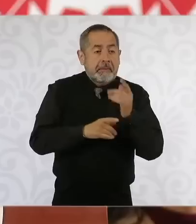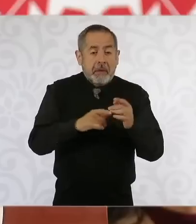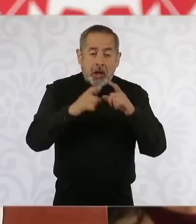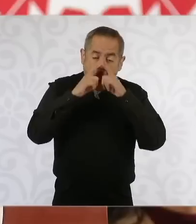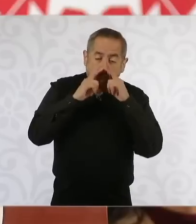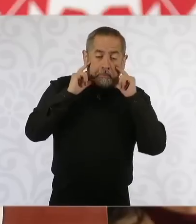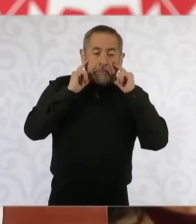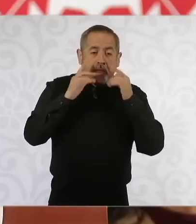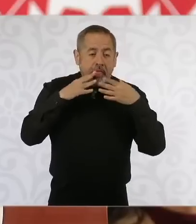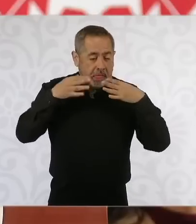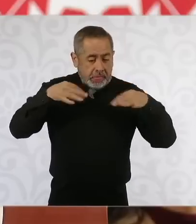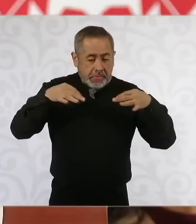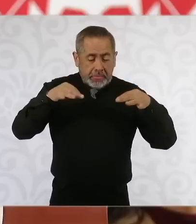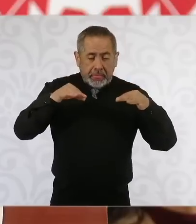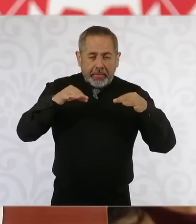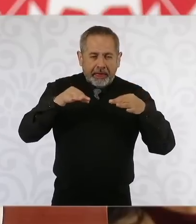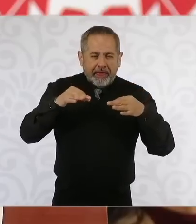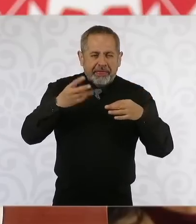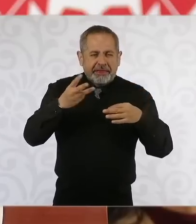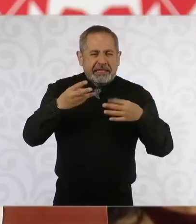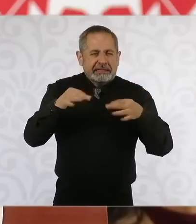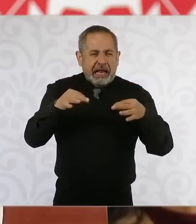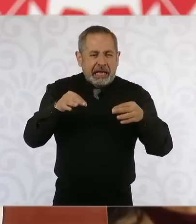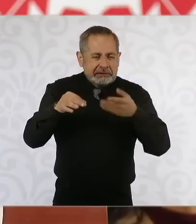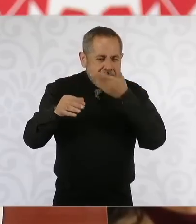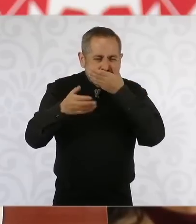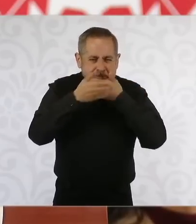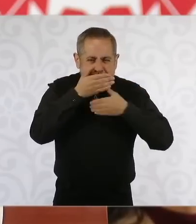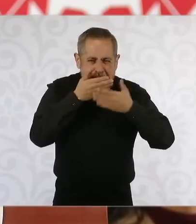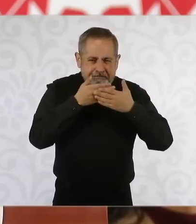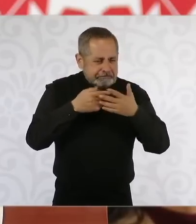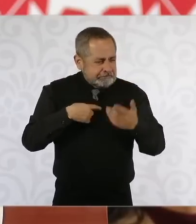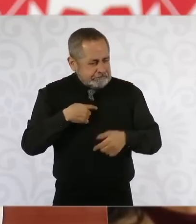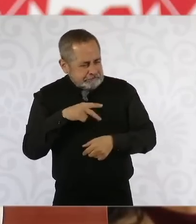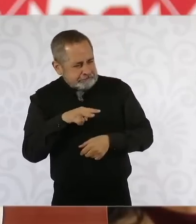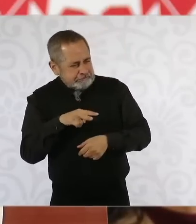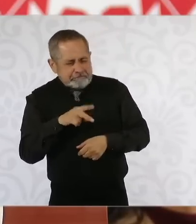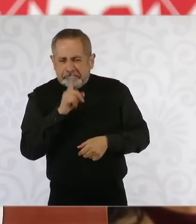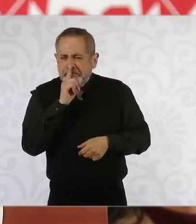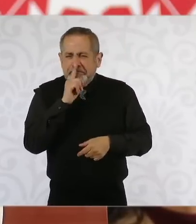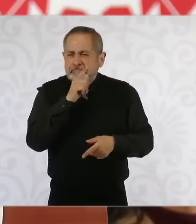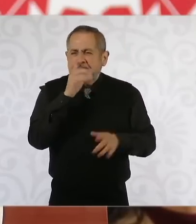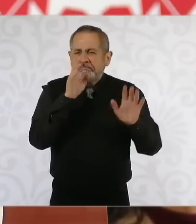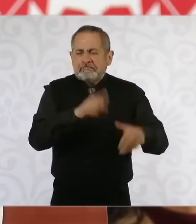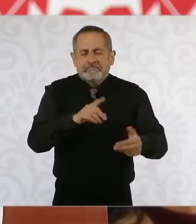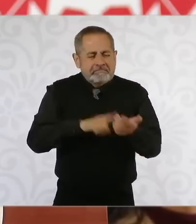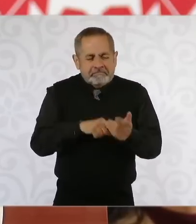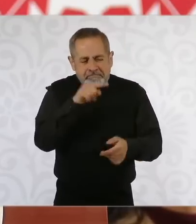tela de tres pliegues observados en los cocineros podría estar relacionado amente como medida de